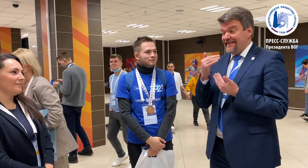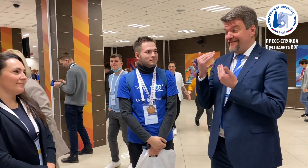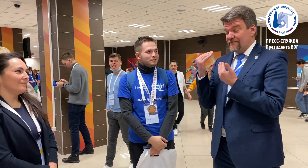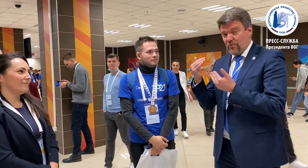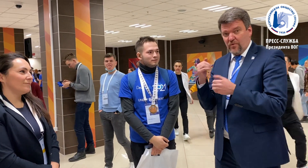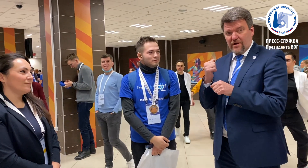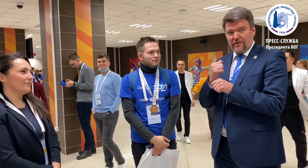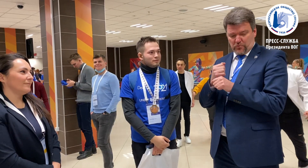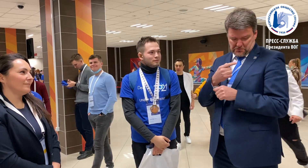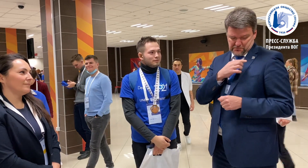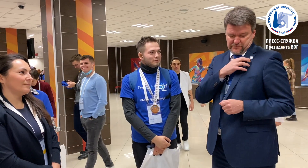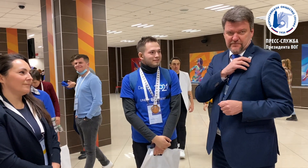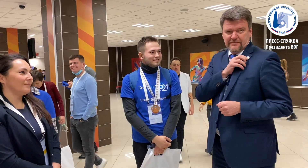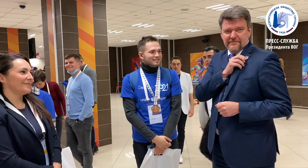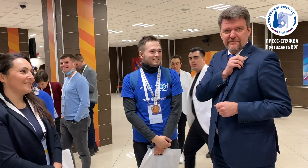Это его работа.